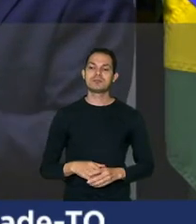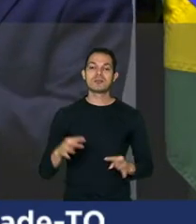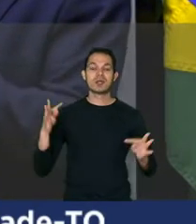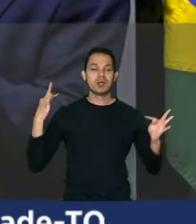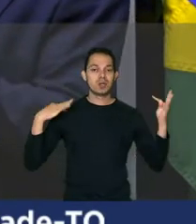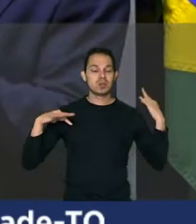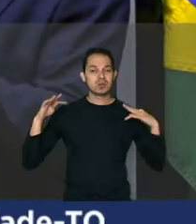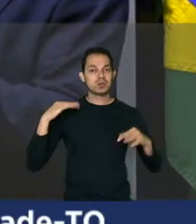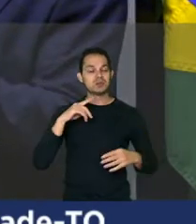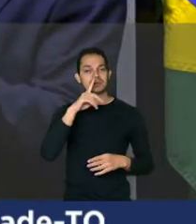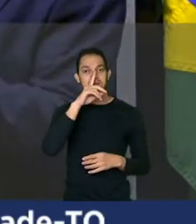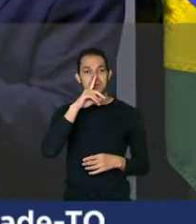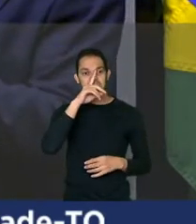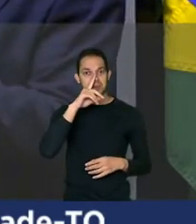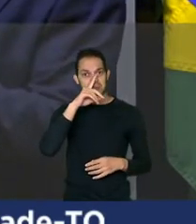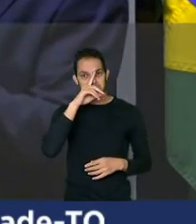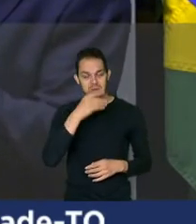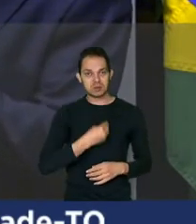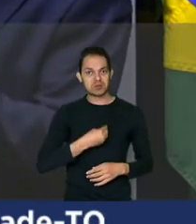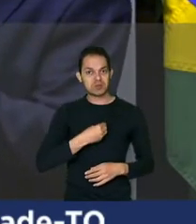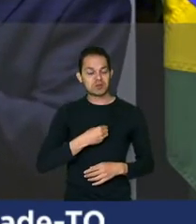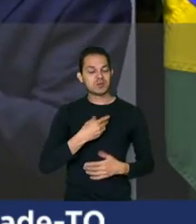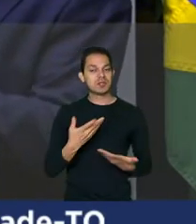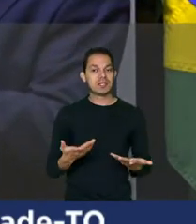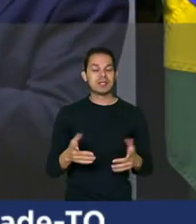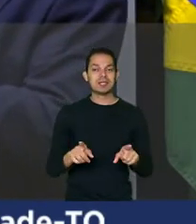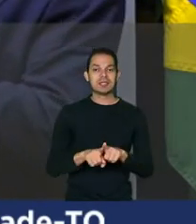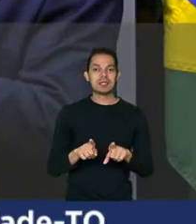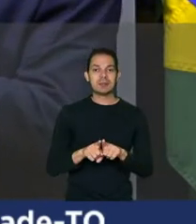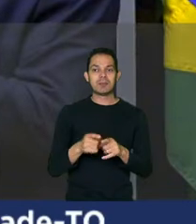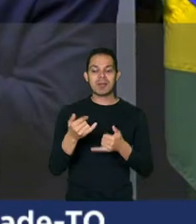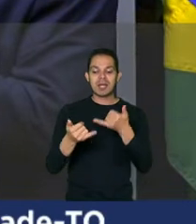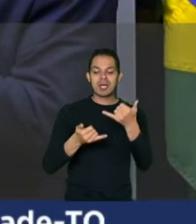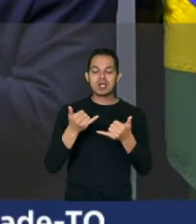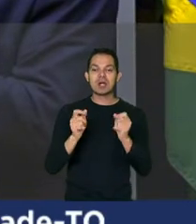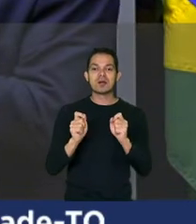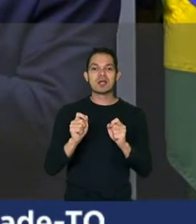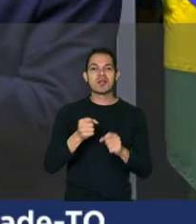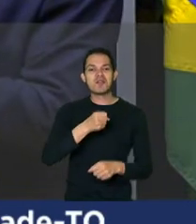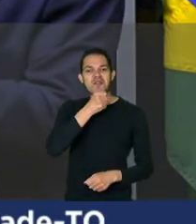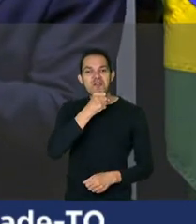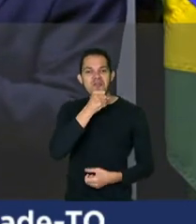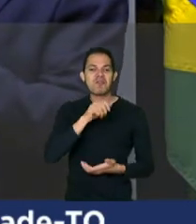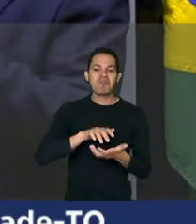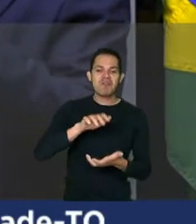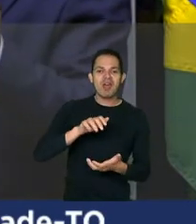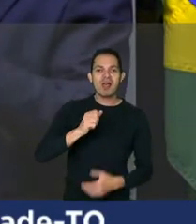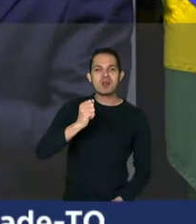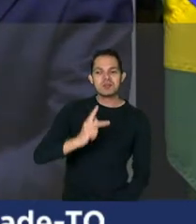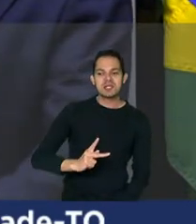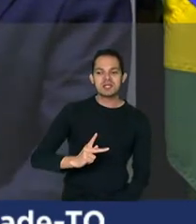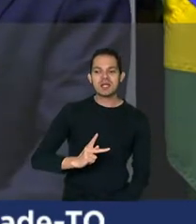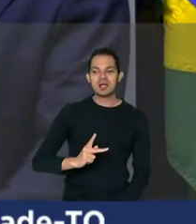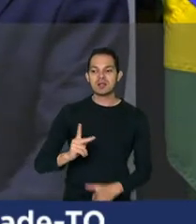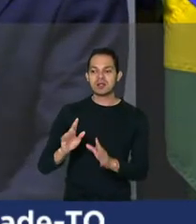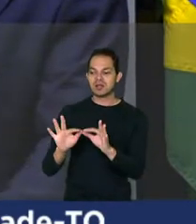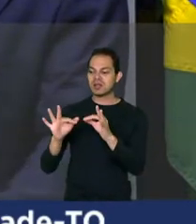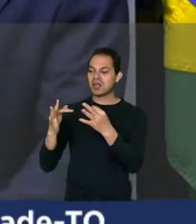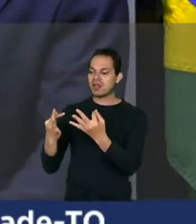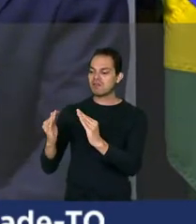E MIGRAM PARA O TURISMO B DO JOGO. UM TURISMO CANIBAL. TODOS SABEM TAMBÉM QUE QUEM JOGA MAIS, SÃO VELHOS E APOSENTADOS, QUE DEIXAM AS